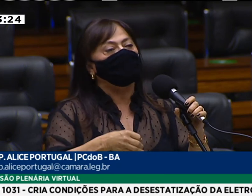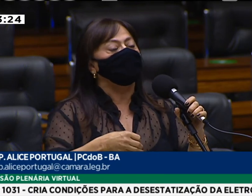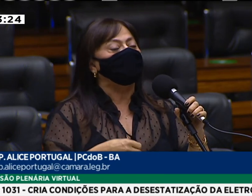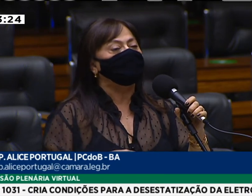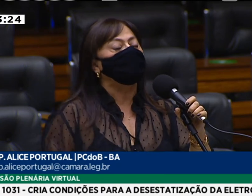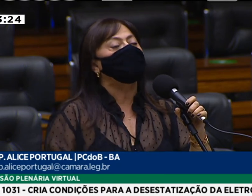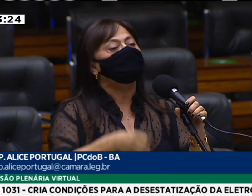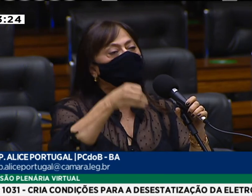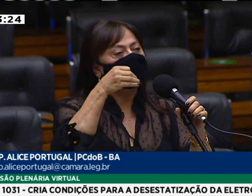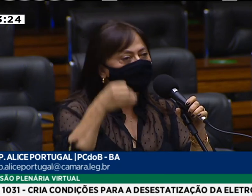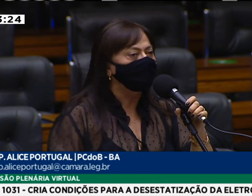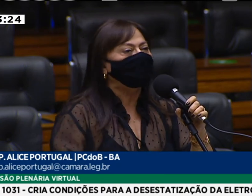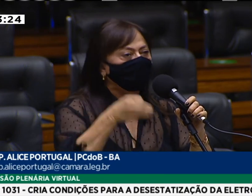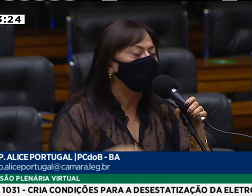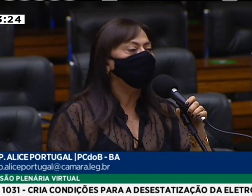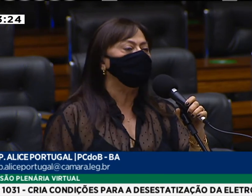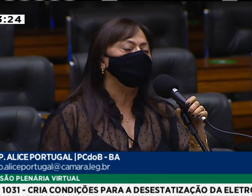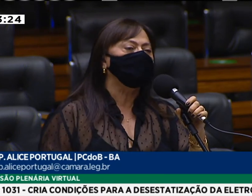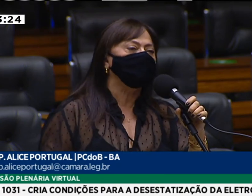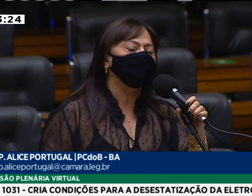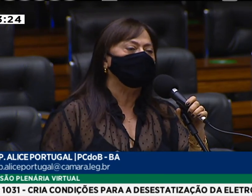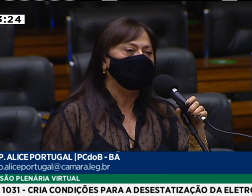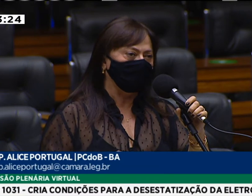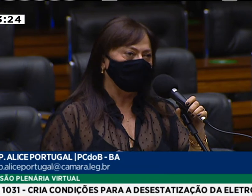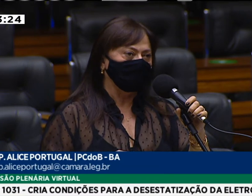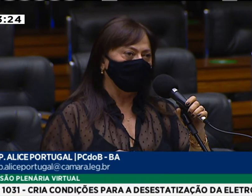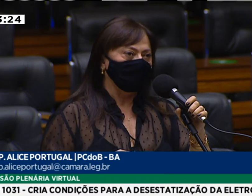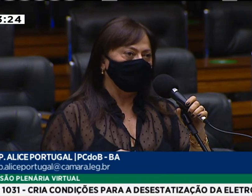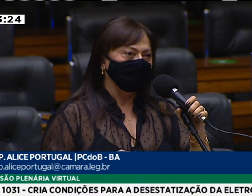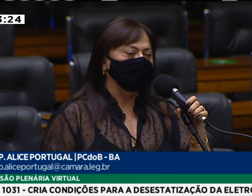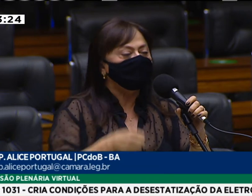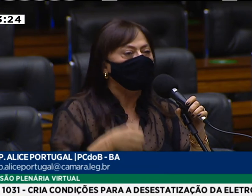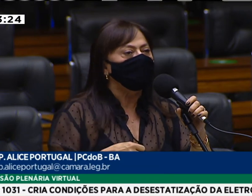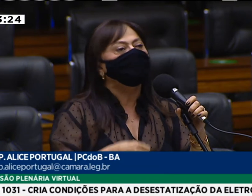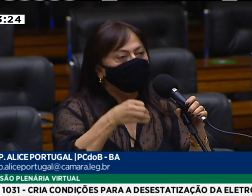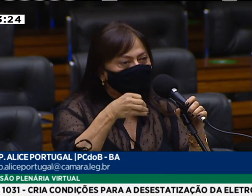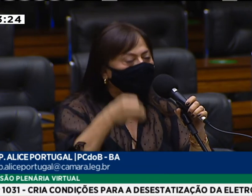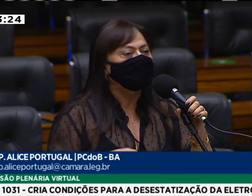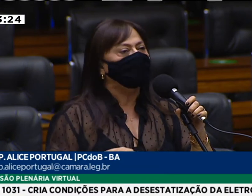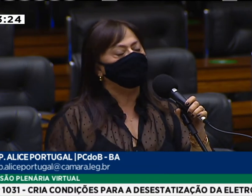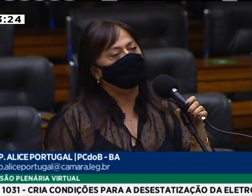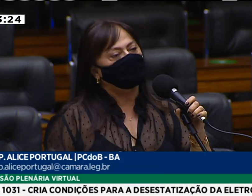É DECIDIDAMENTE UMA DAS MAIORES, UM DOS MAIORES PONTOS DE DESENVOLVIMENTO E DE CRESCIMENTO DAQUELA TÃO POBRE